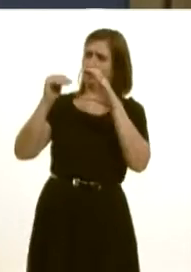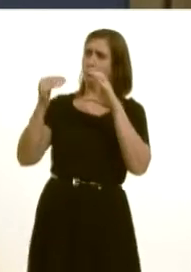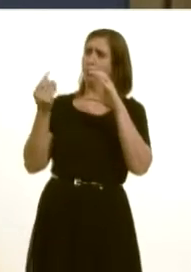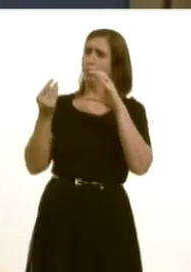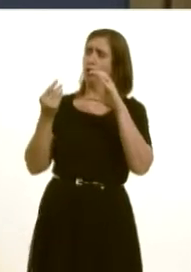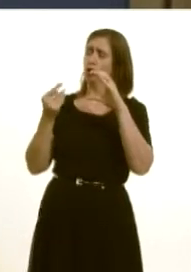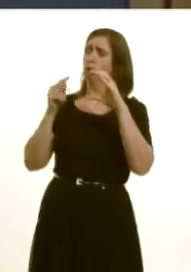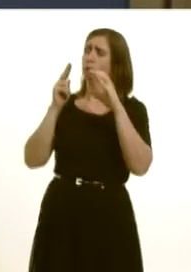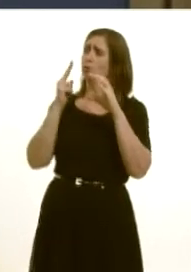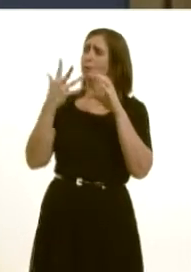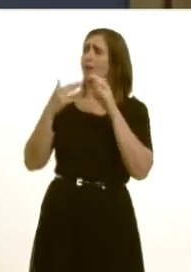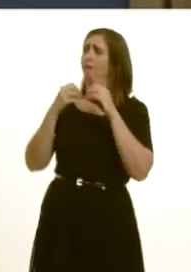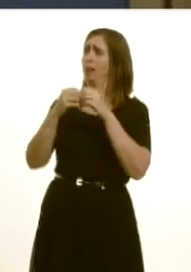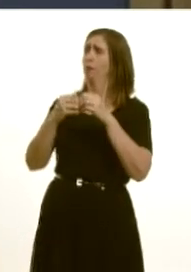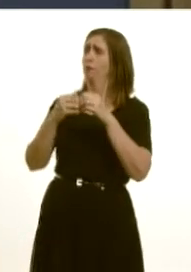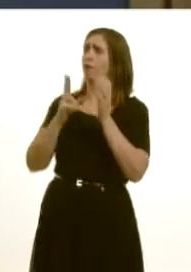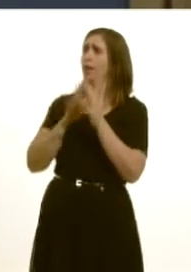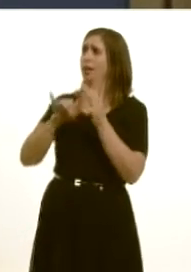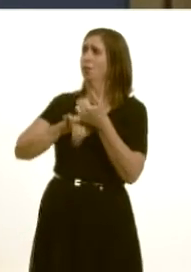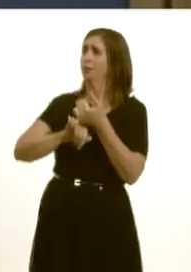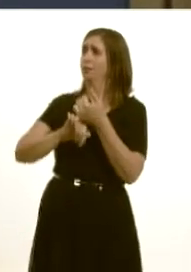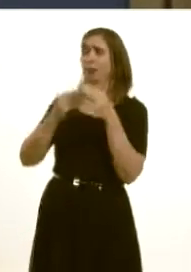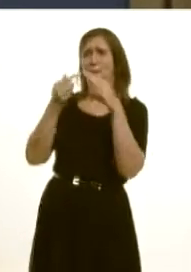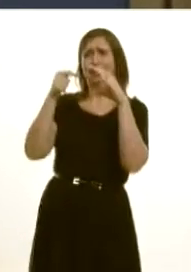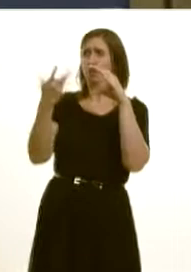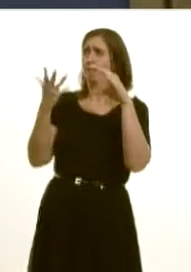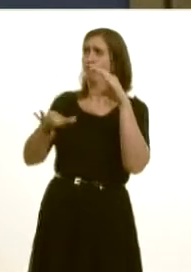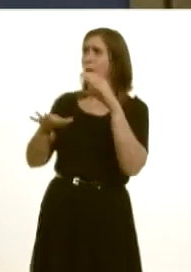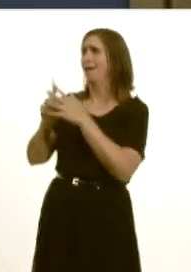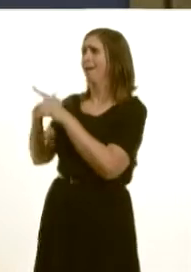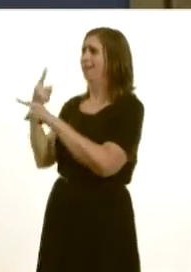ariannu hwnnw yn rhannol o dreth ar gwmnïau tybaco, byddwch chi’n cofio eich bod wedi